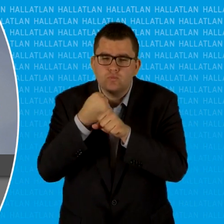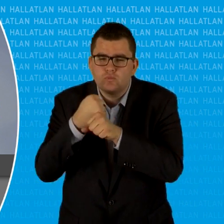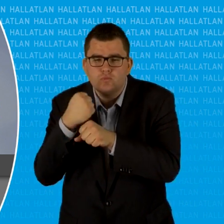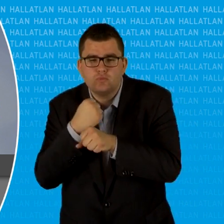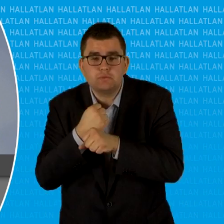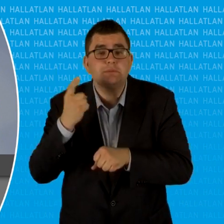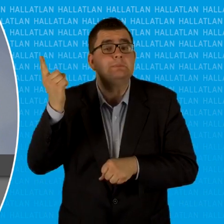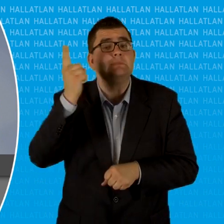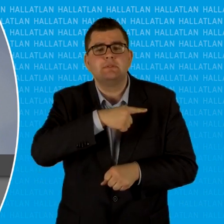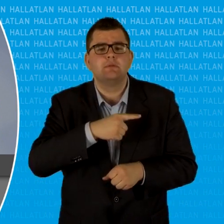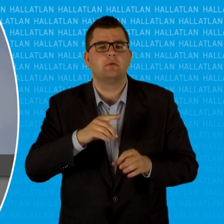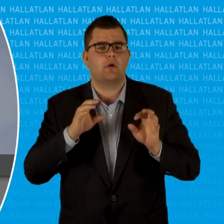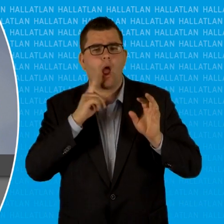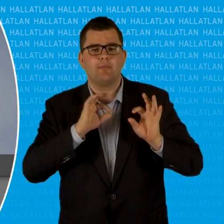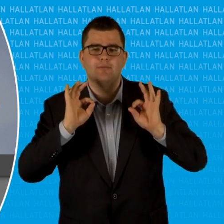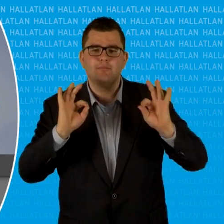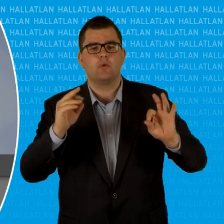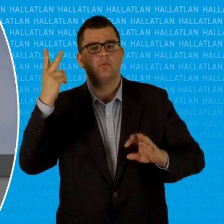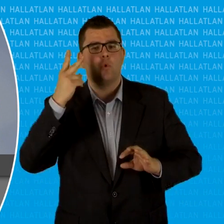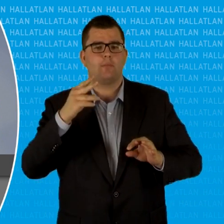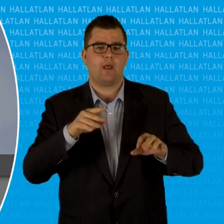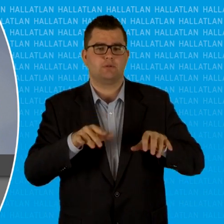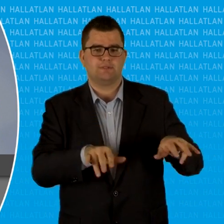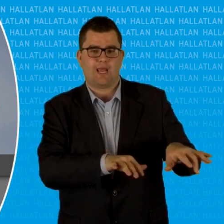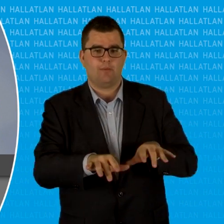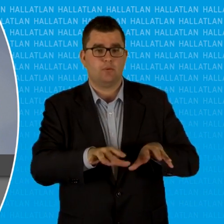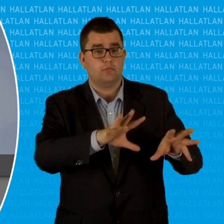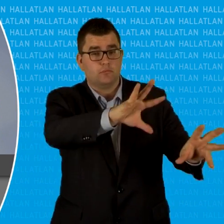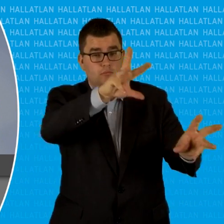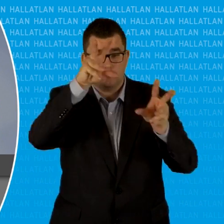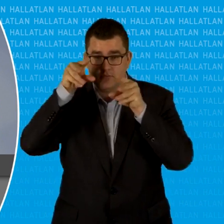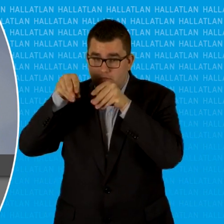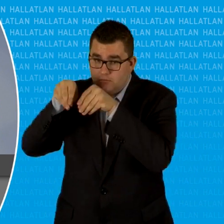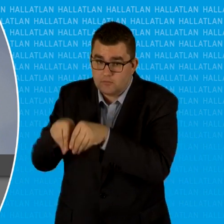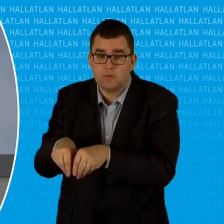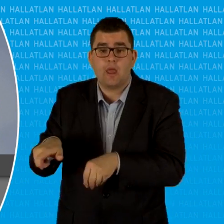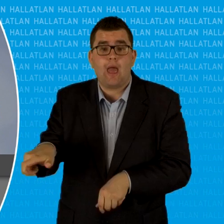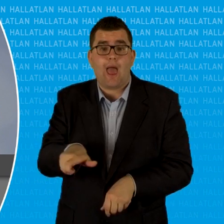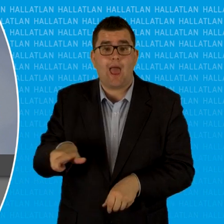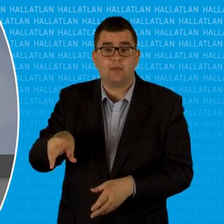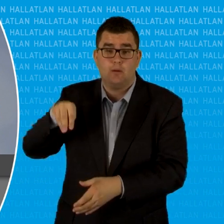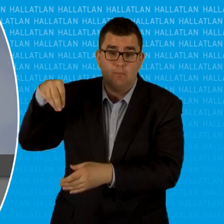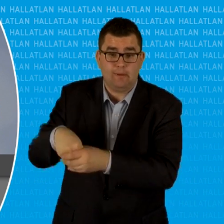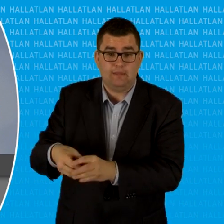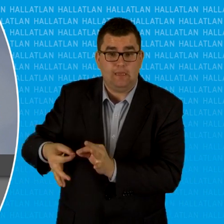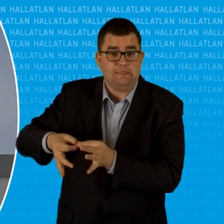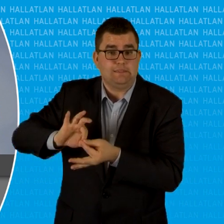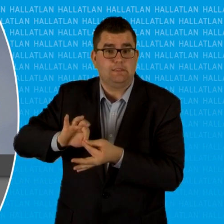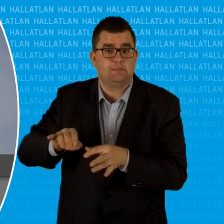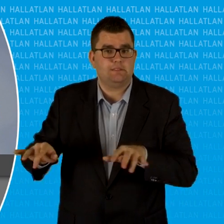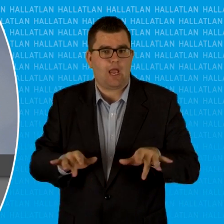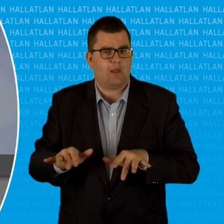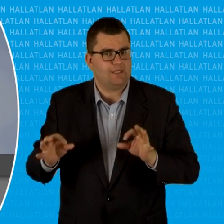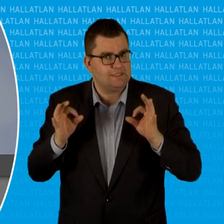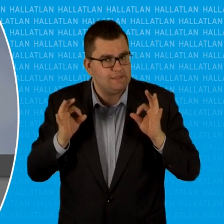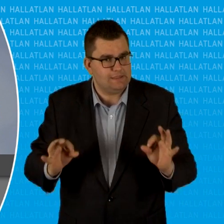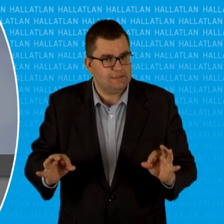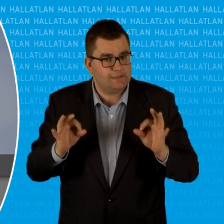egy teljes számítógépet zsúfoltak bele egy normál méretű számítógépes egérbe.